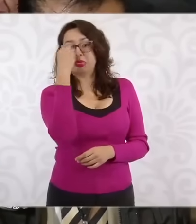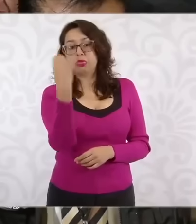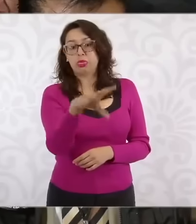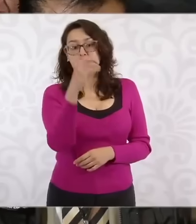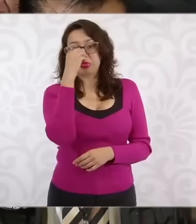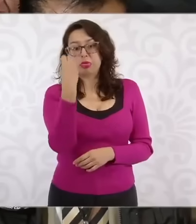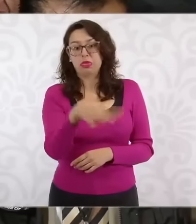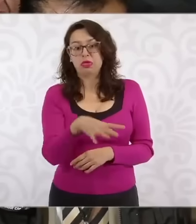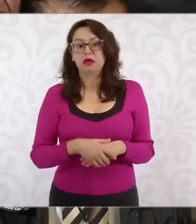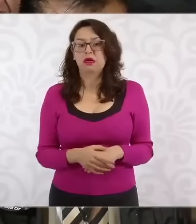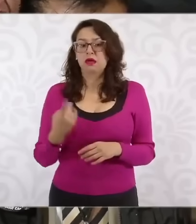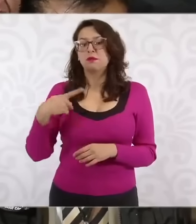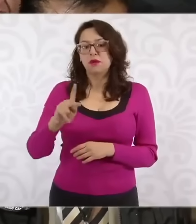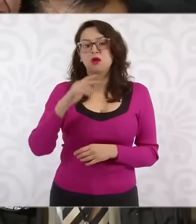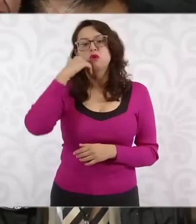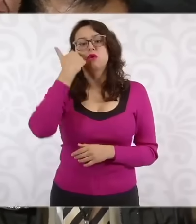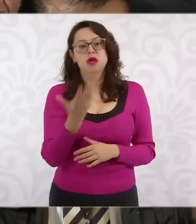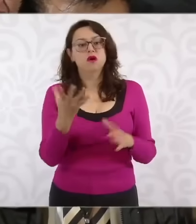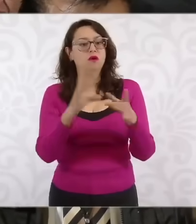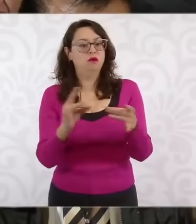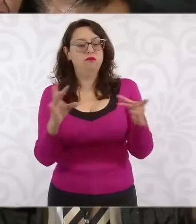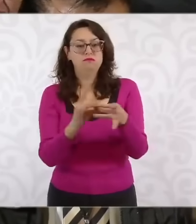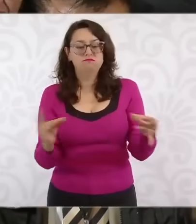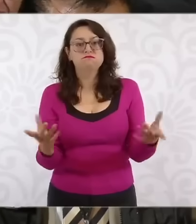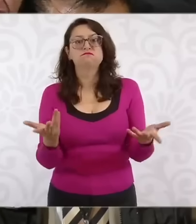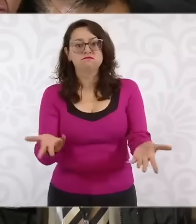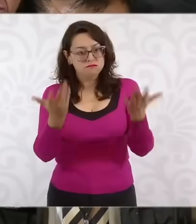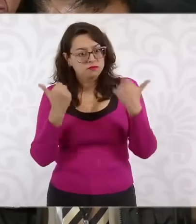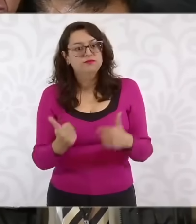pero sí me gustaría escuchar o la gente, más bien el pueblo quisiera saber cuándo van a